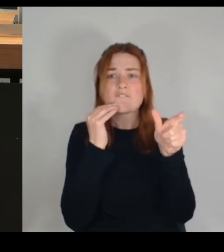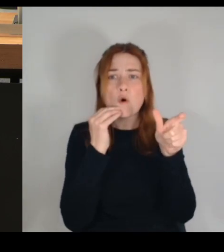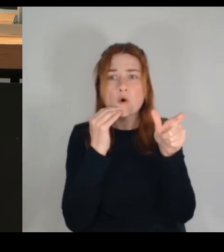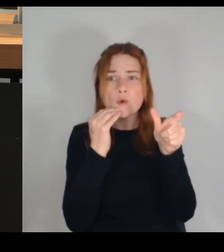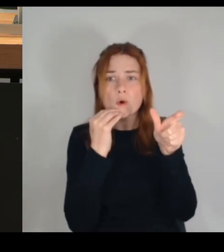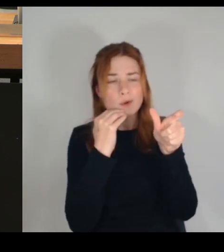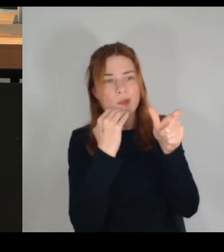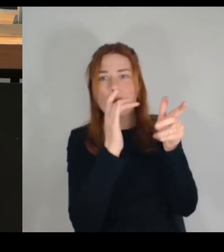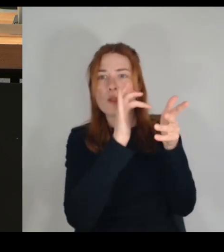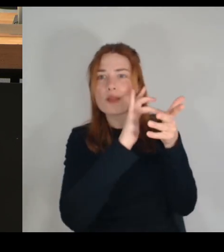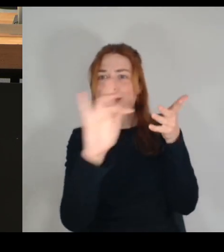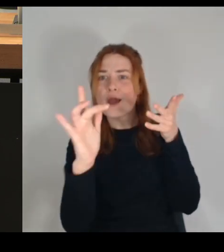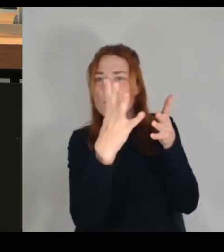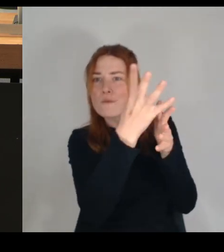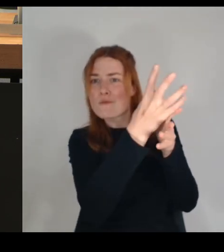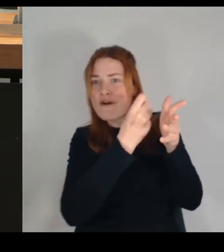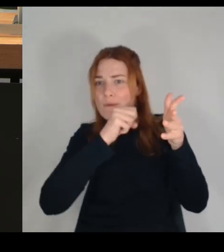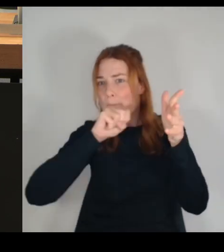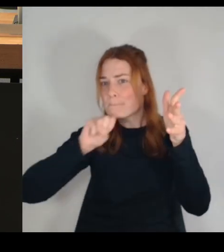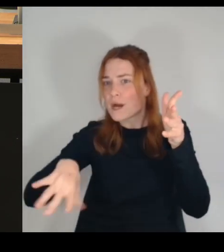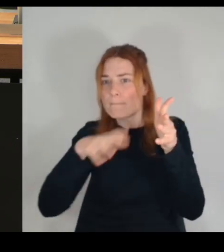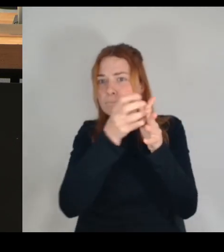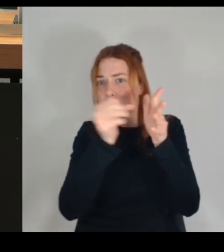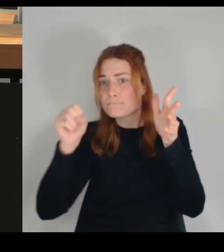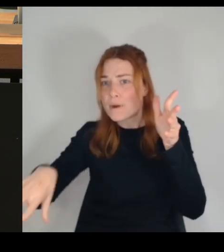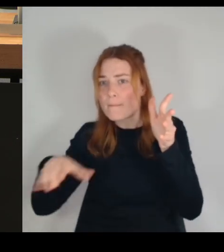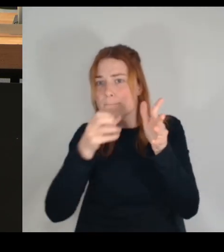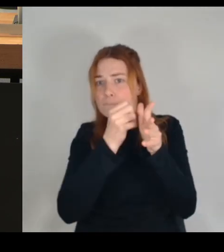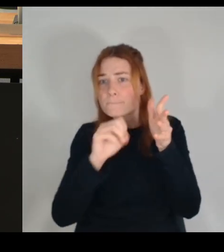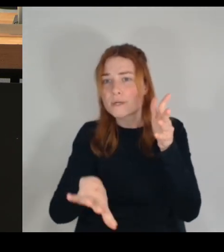Darüber können wir mal reden. Dass das genau zusammenfällt mit den